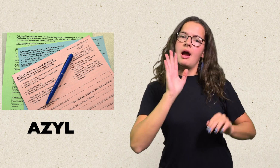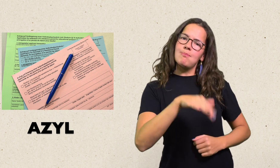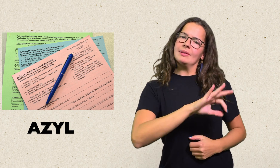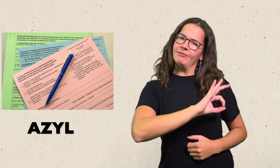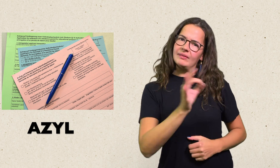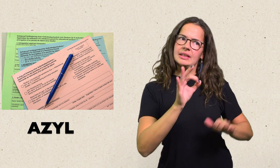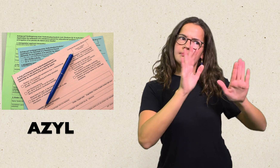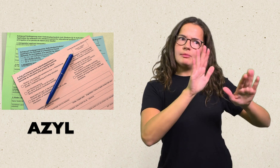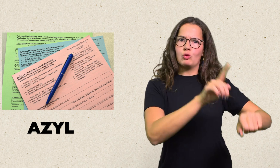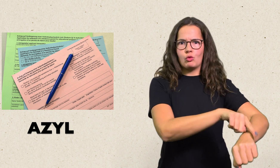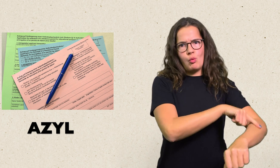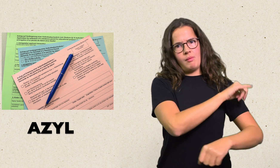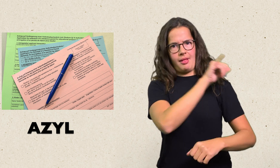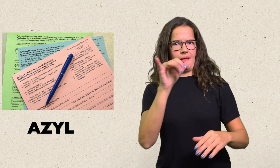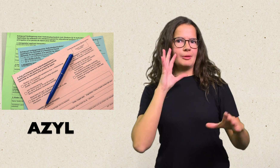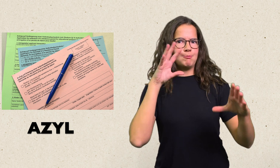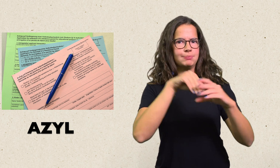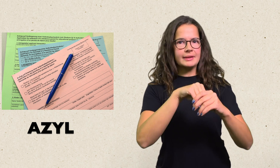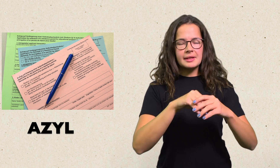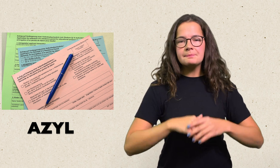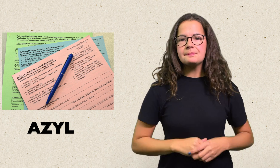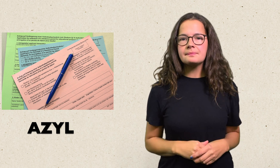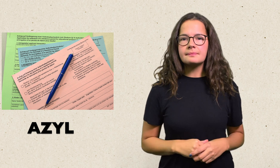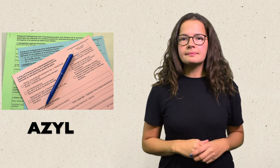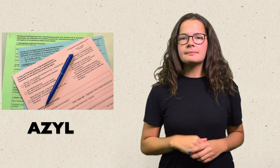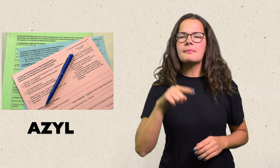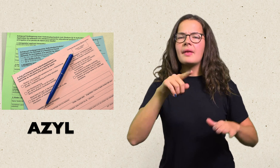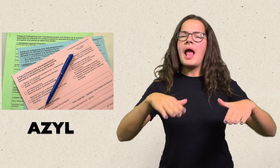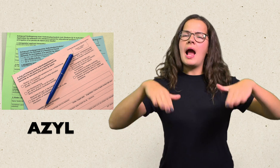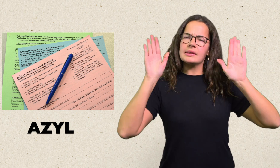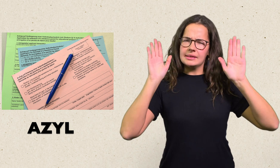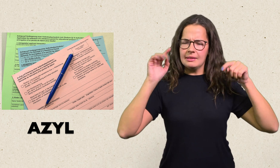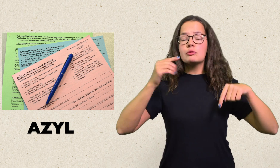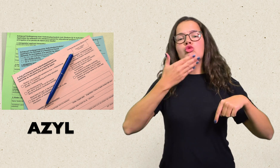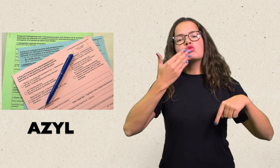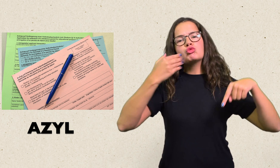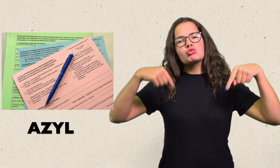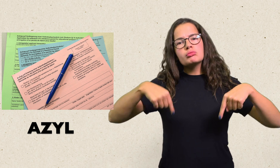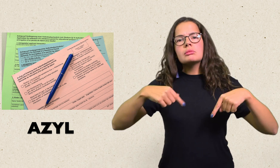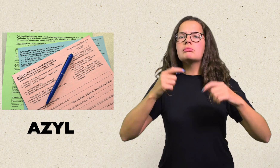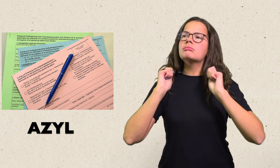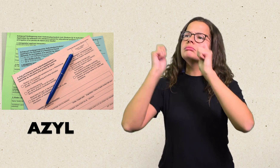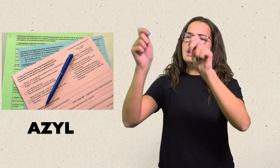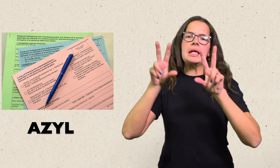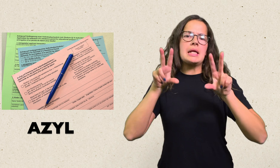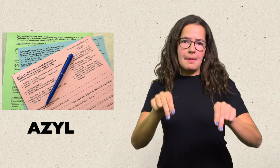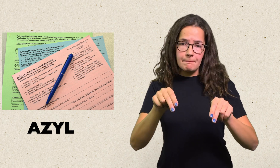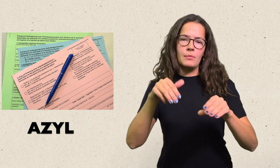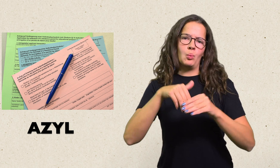aby v tom státě mohl zůstat a bydlet. Kde se žádá o azyl v Česku?